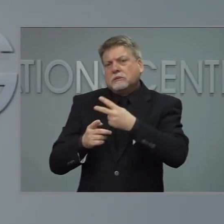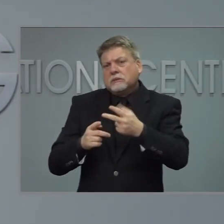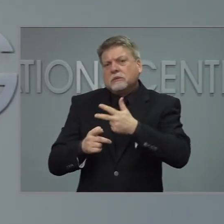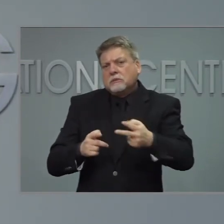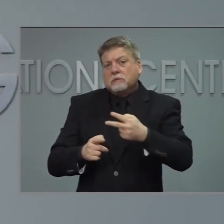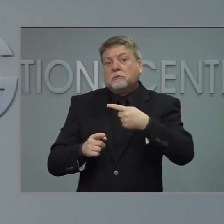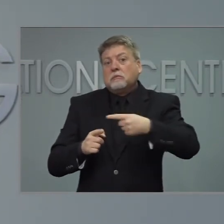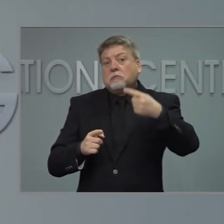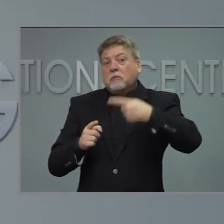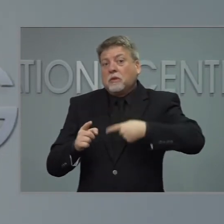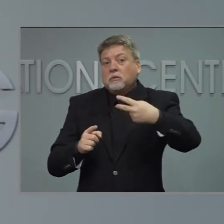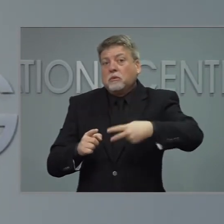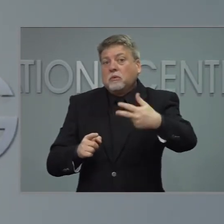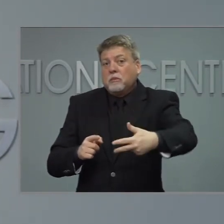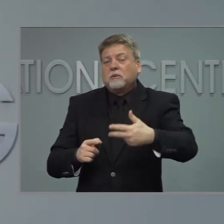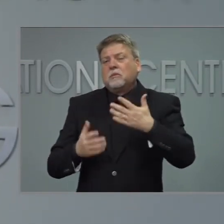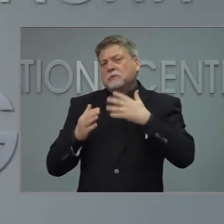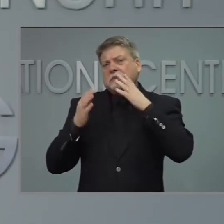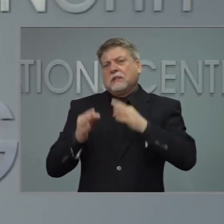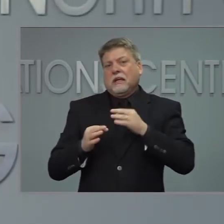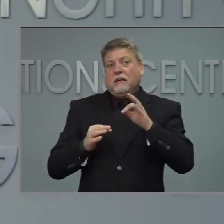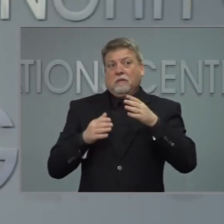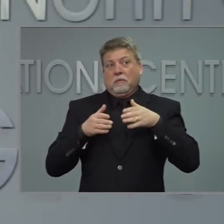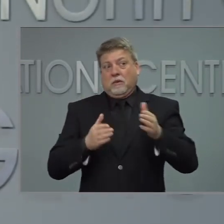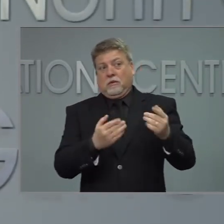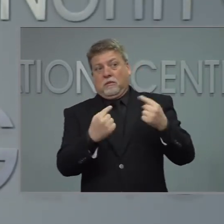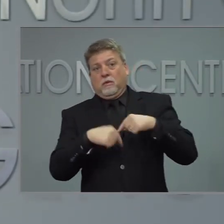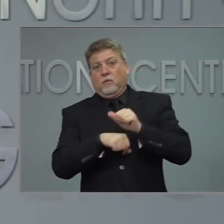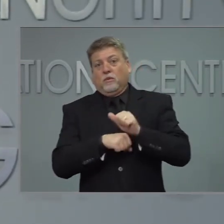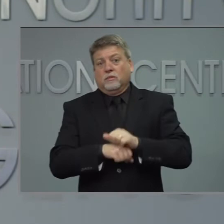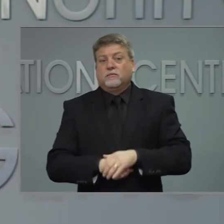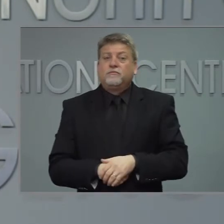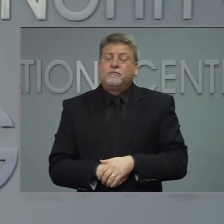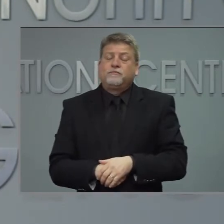siguientes semanas y meses gracias.